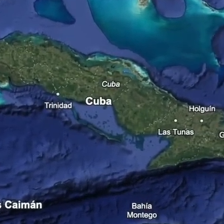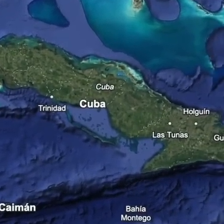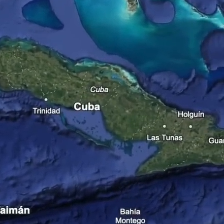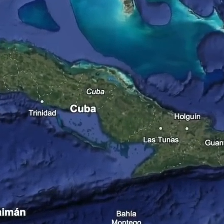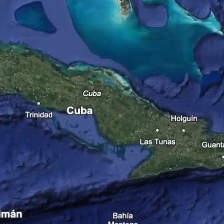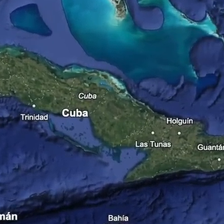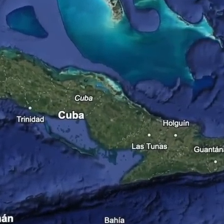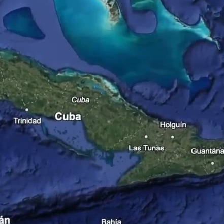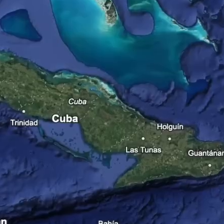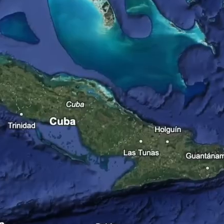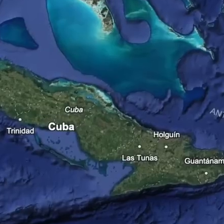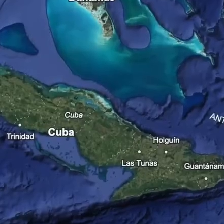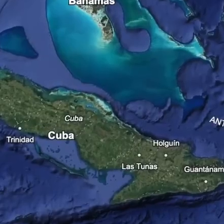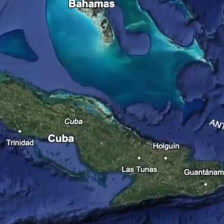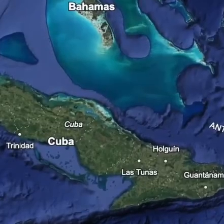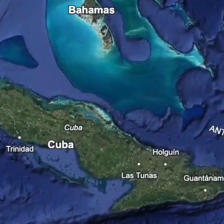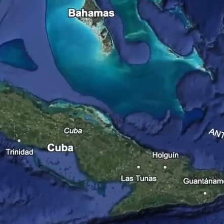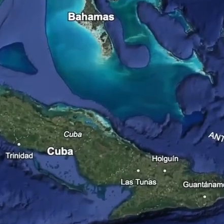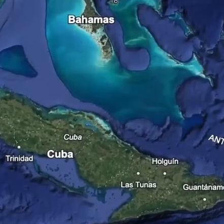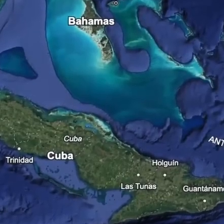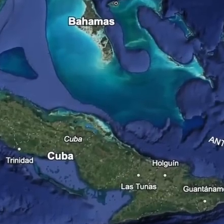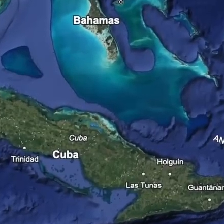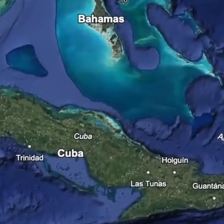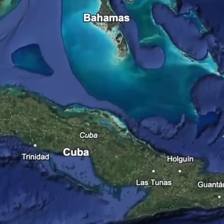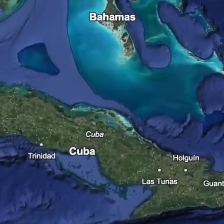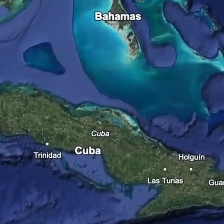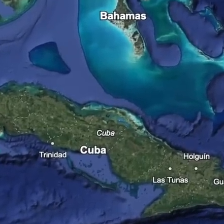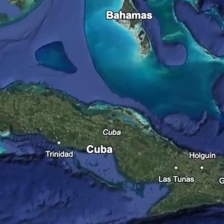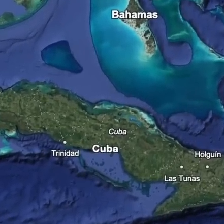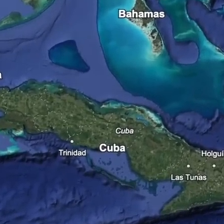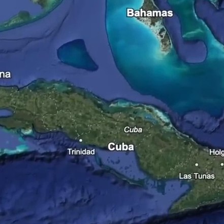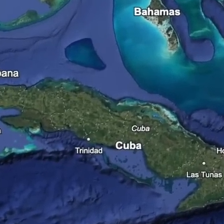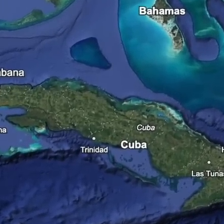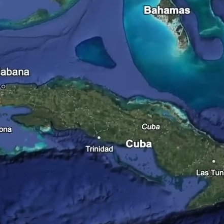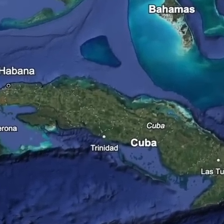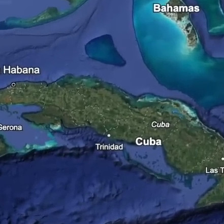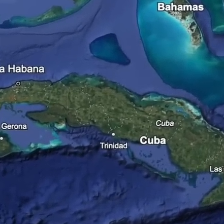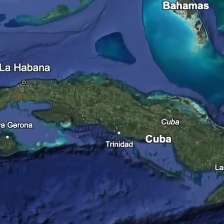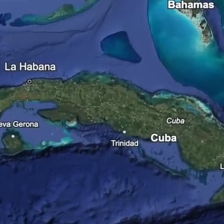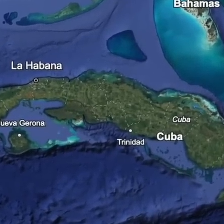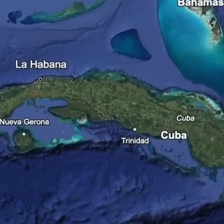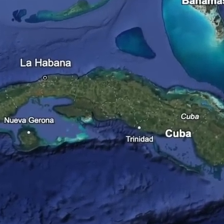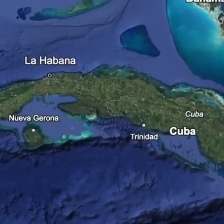su homólogo de Estados Unidos ni siquiera el presidente Donald Trump está planteando que